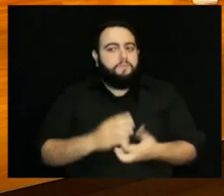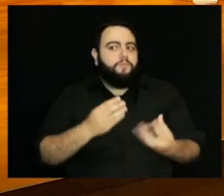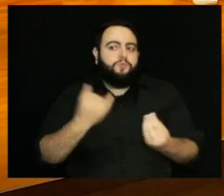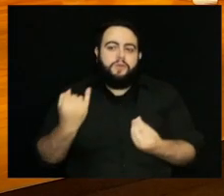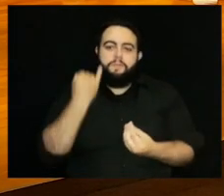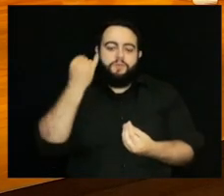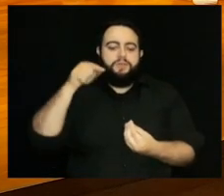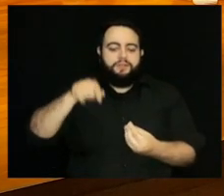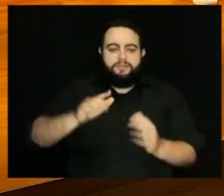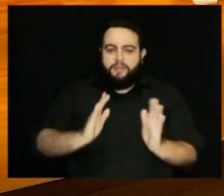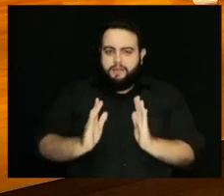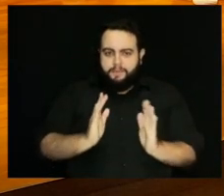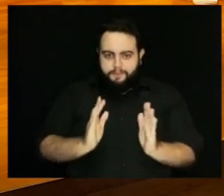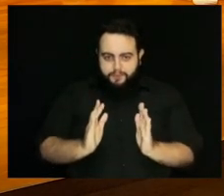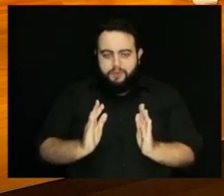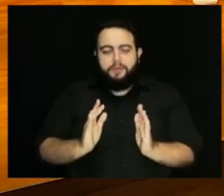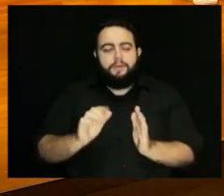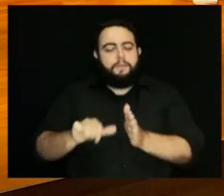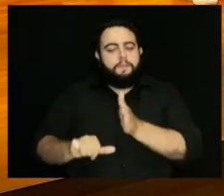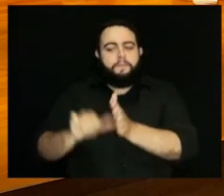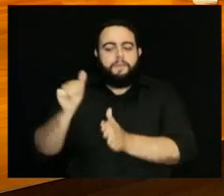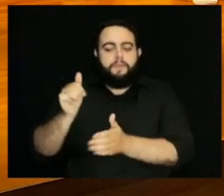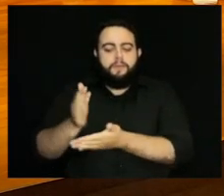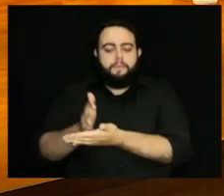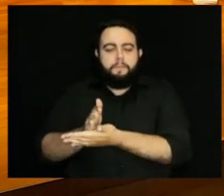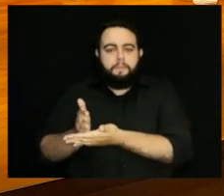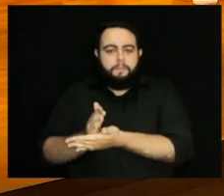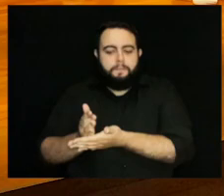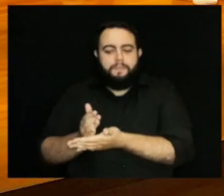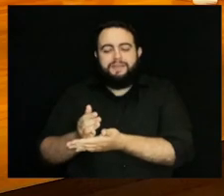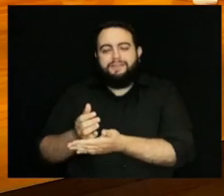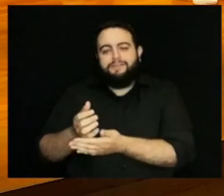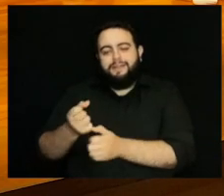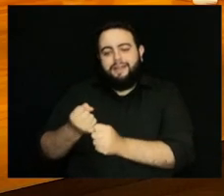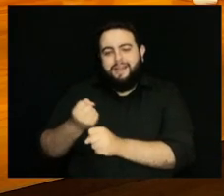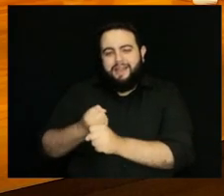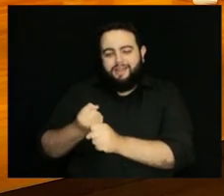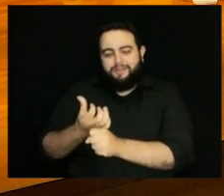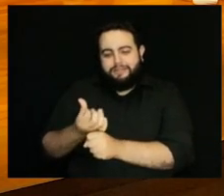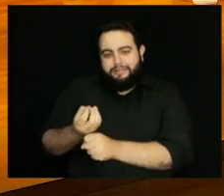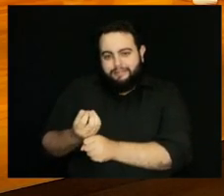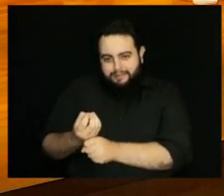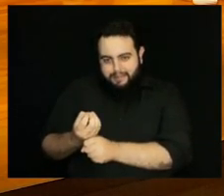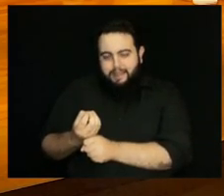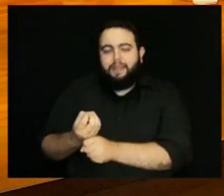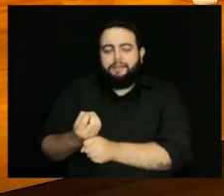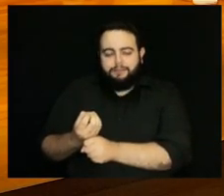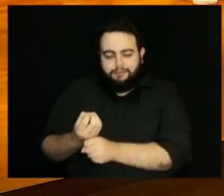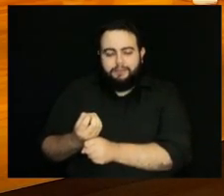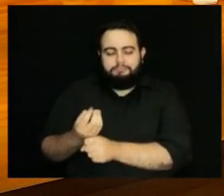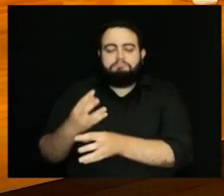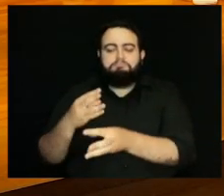nessa época, nessa primeira metade de anos 60, ela vai embora daqui em 1964 justamente por serem os